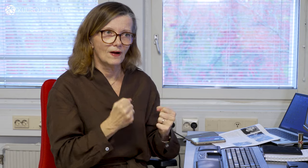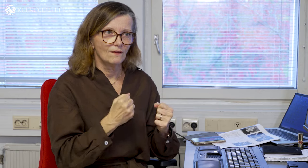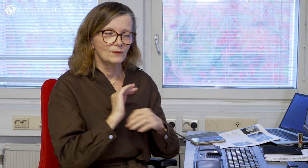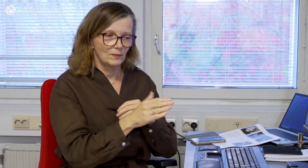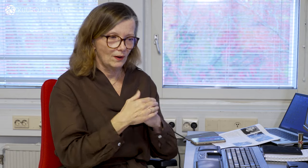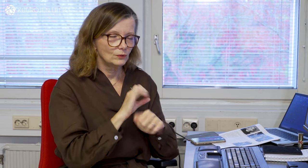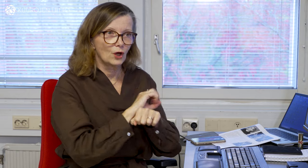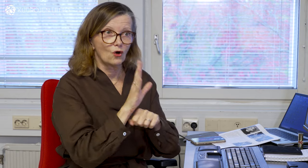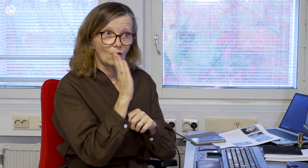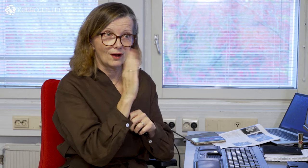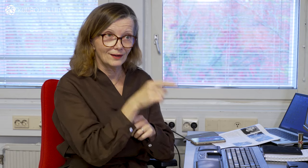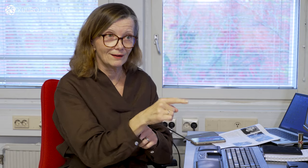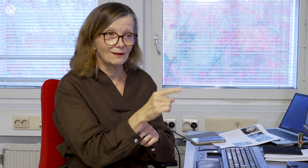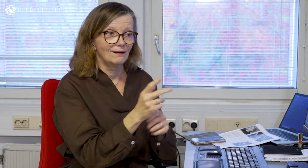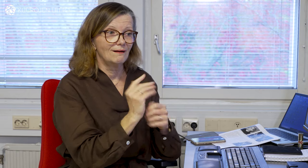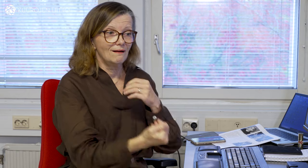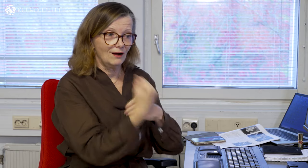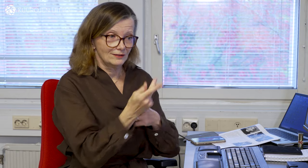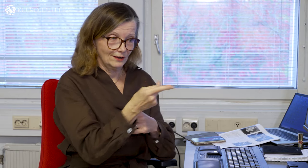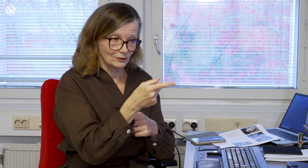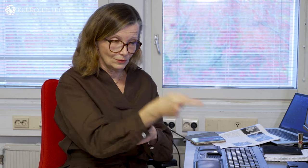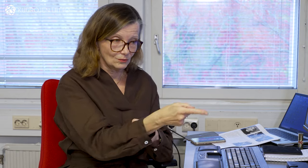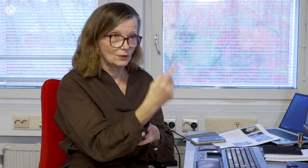eräs asiakaskyselyyn tullut palaute korona-ajalta.